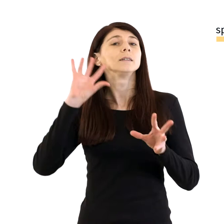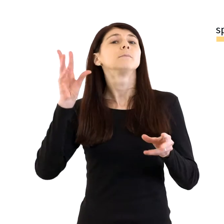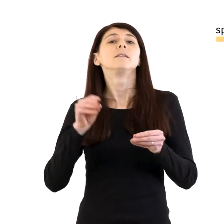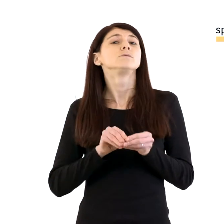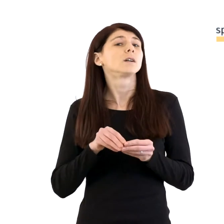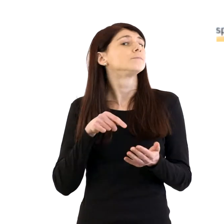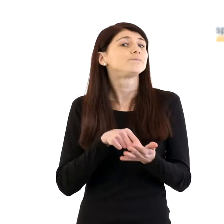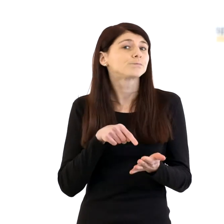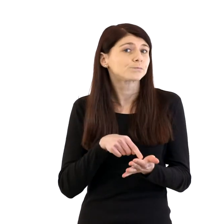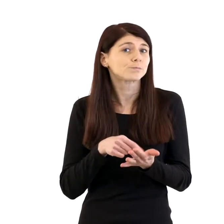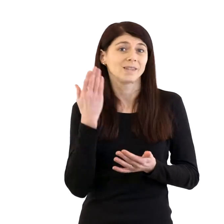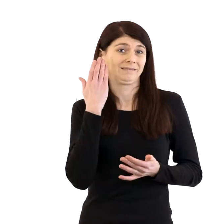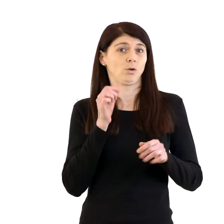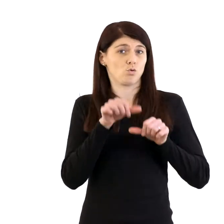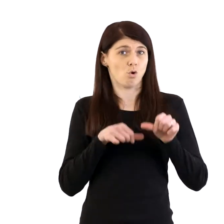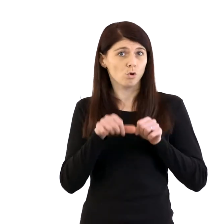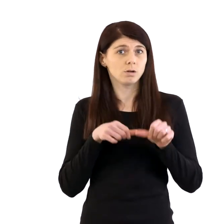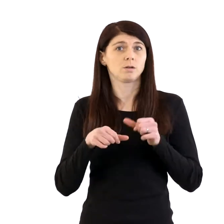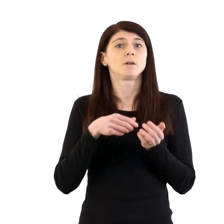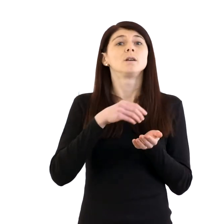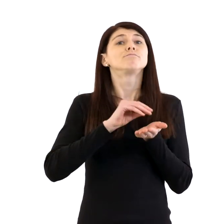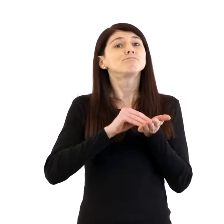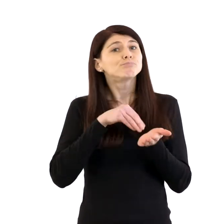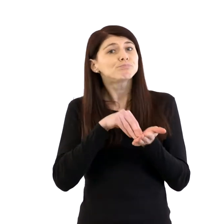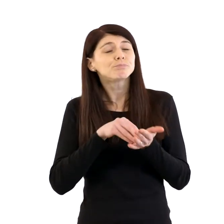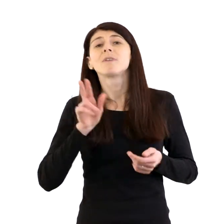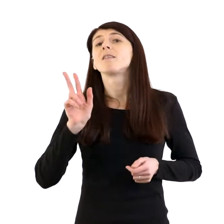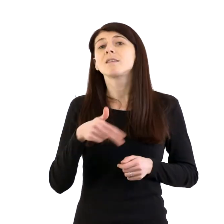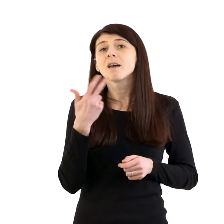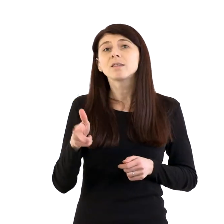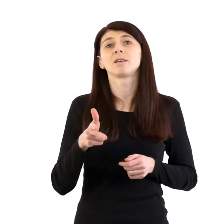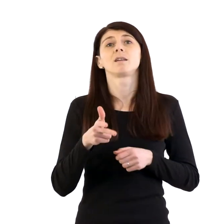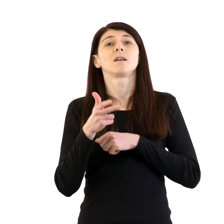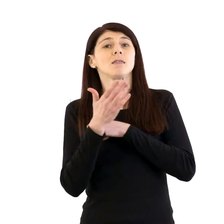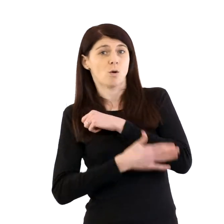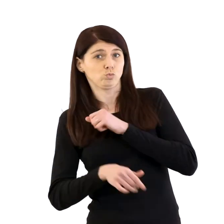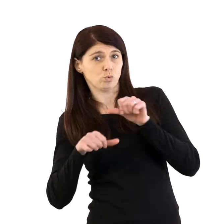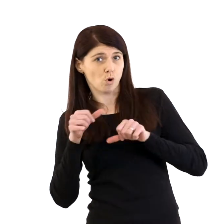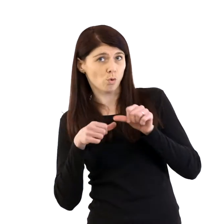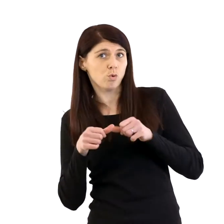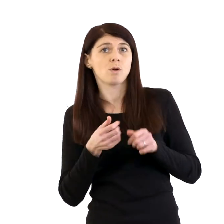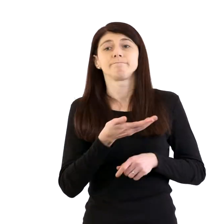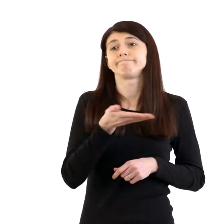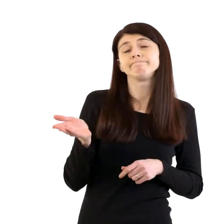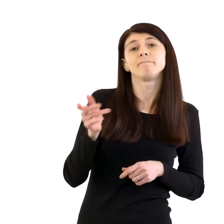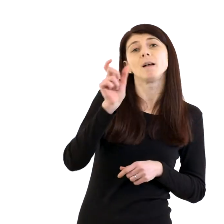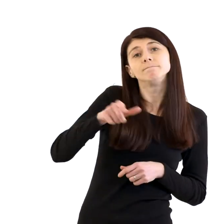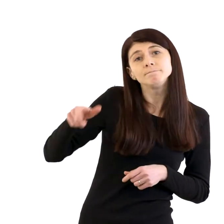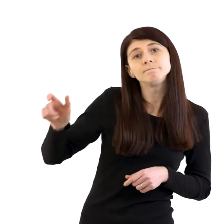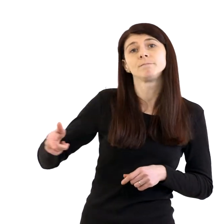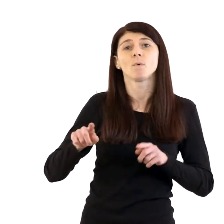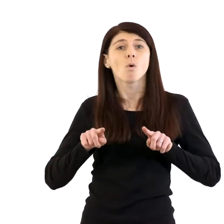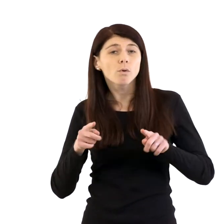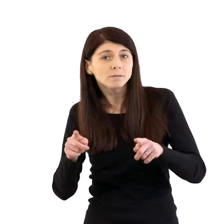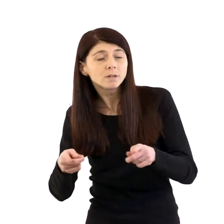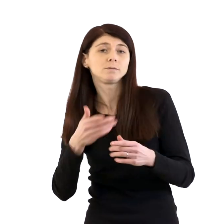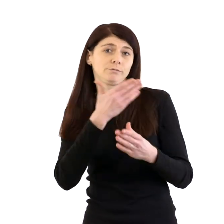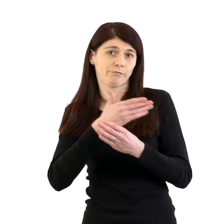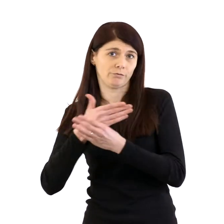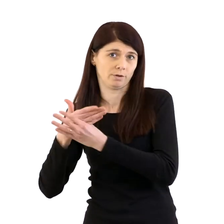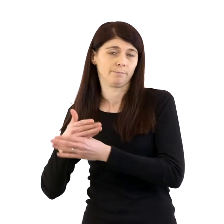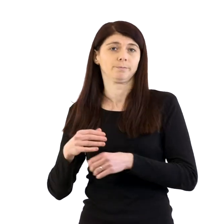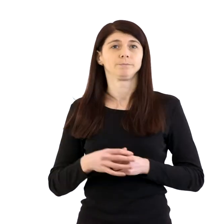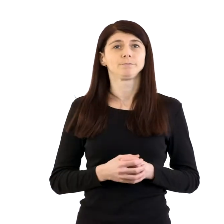Sprawozdanie dotyczy roku poprzedniego i sporządza je się na dzień końcowy tego roku dla organizacji lub firmy jako całości.